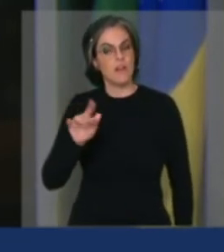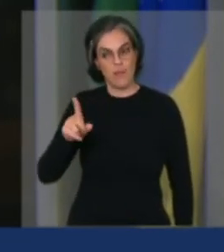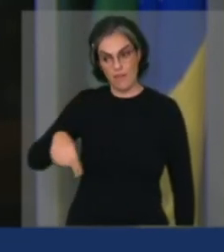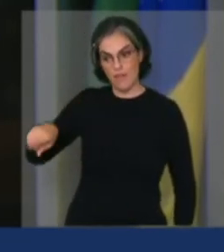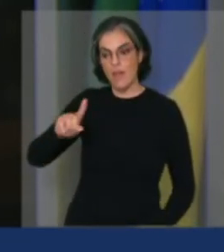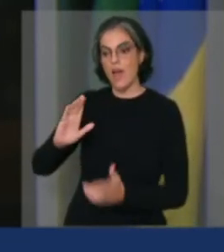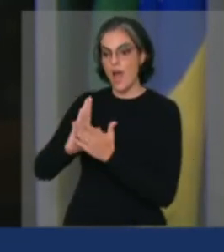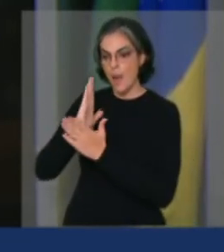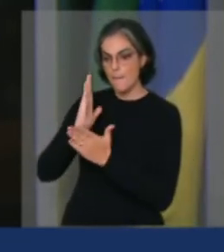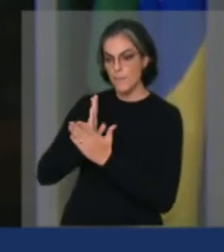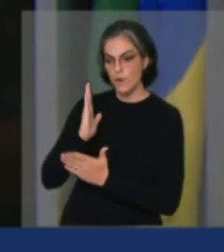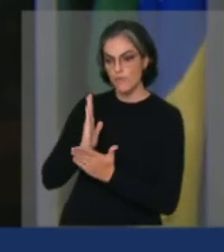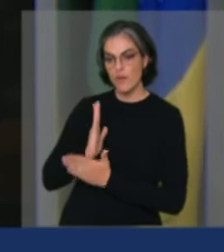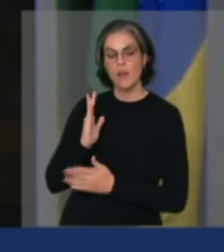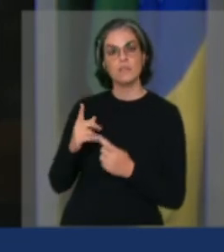CONCURSO, ELES PLEITEAM AQUI, QUE CONSIGAM EFETIVAMENTE,